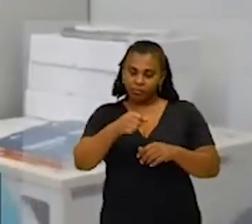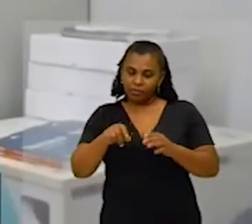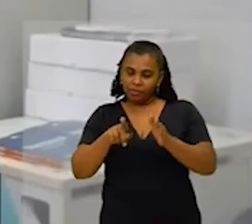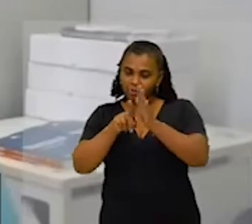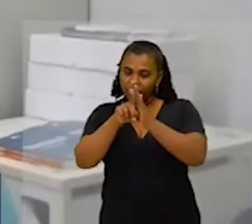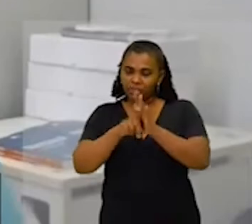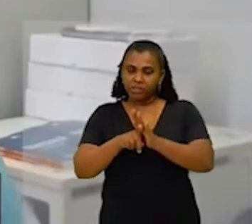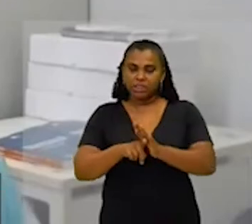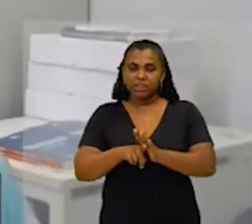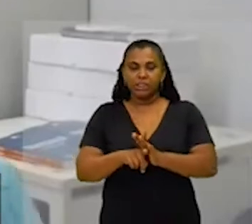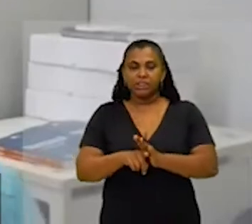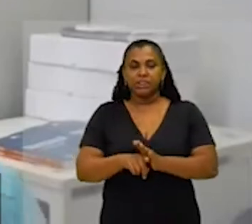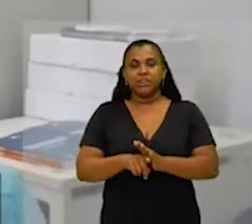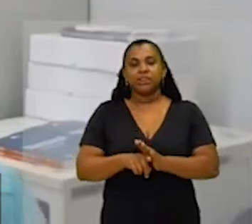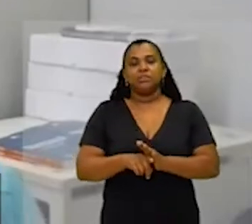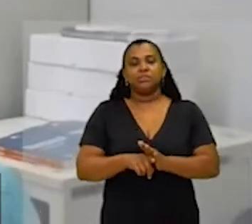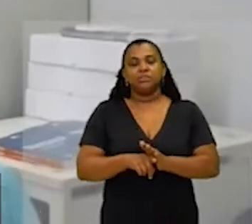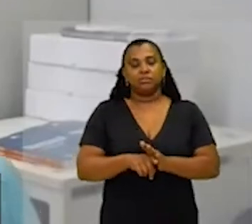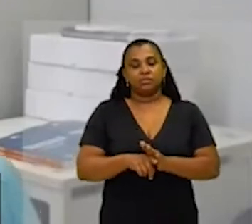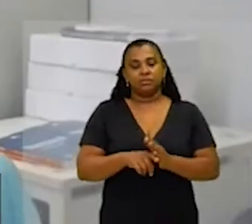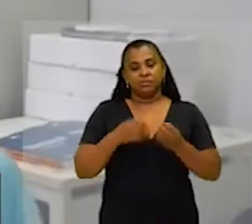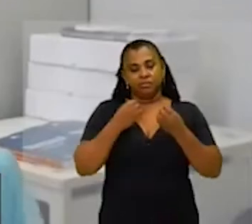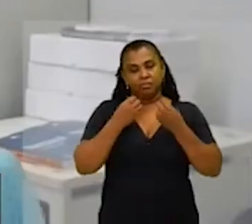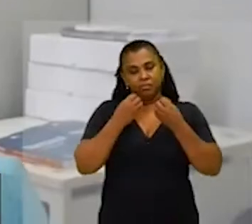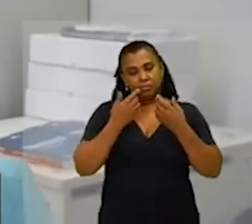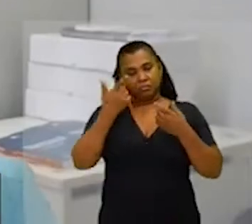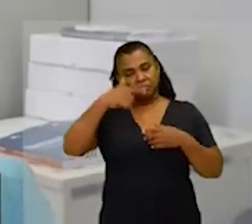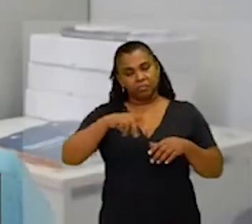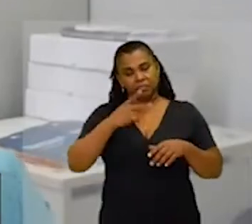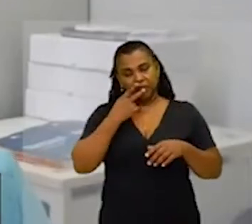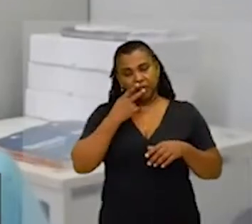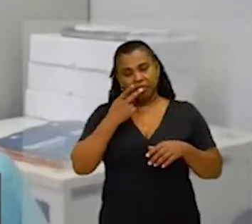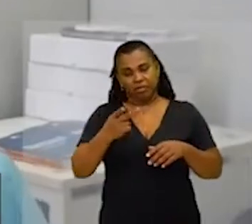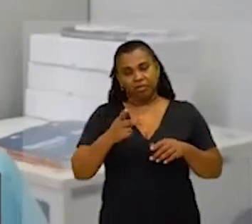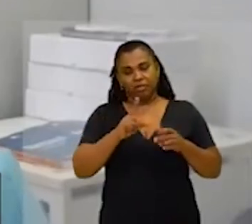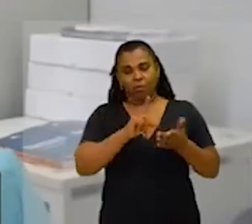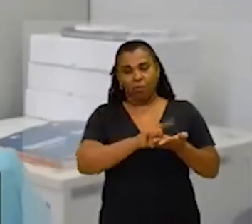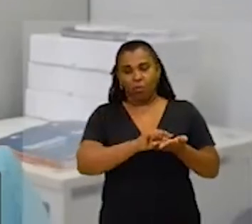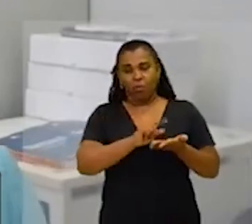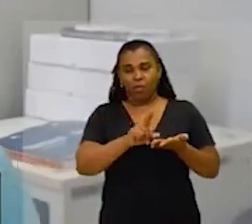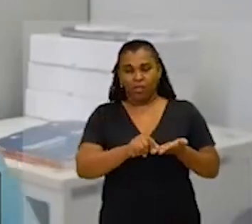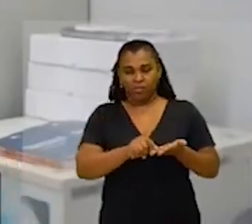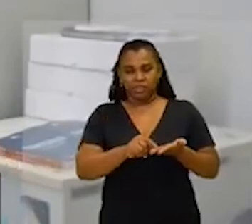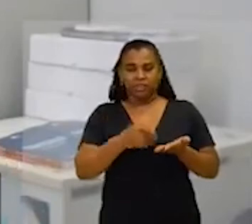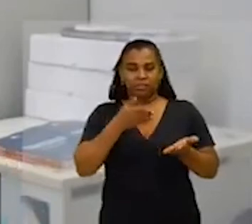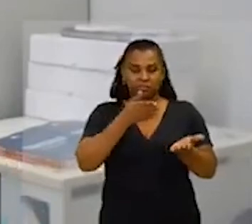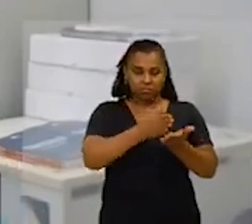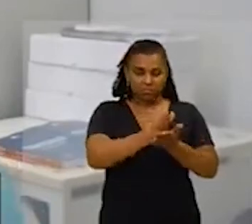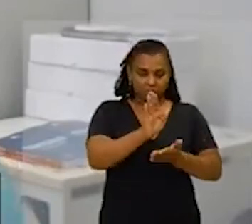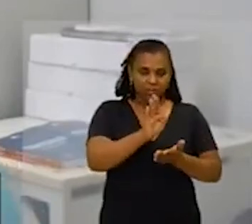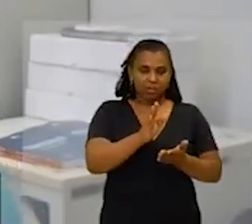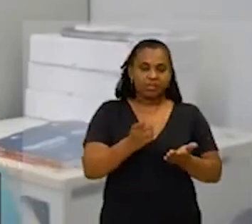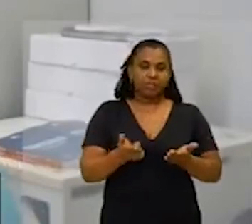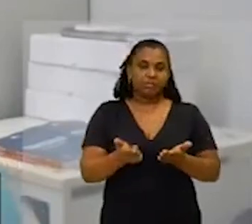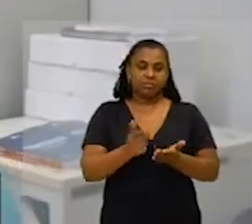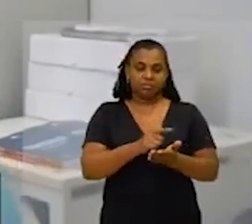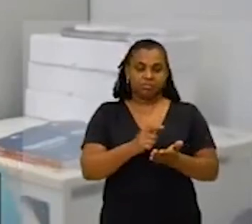exigem da revolta com reportagem são Marte vai ser está sendo publicado na coleção foi lançada Hoje